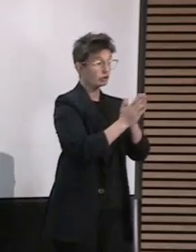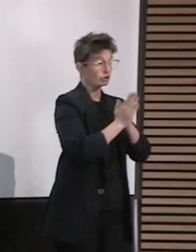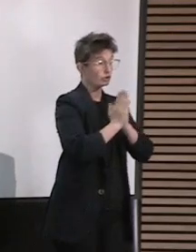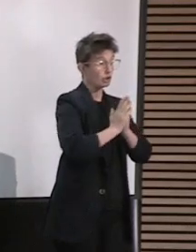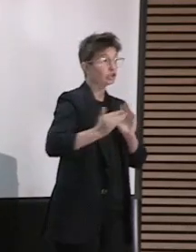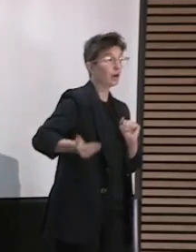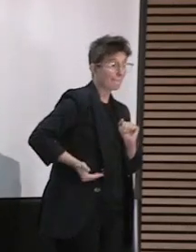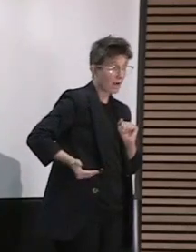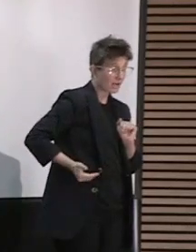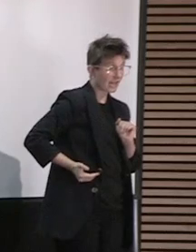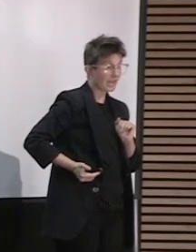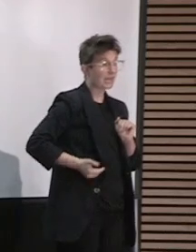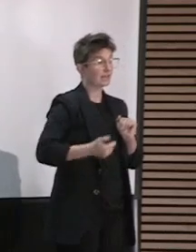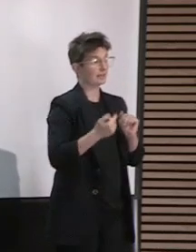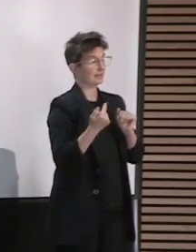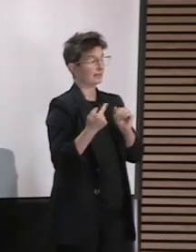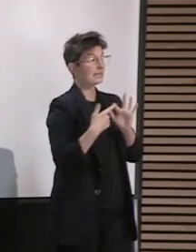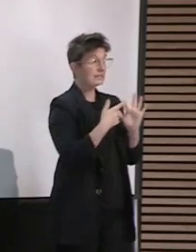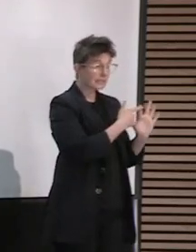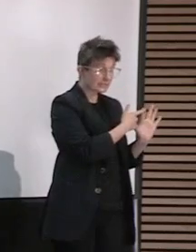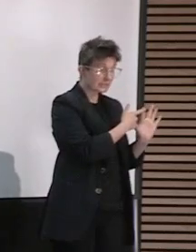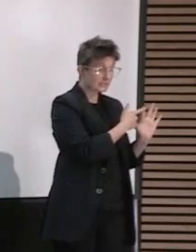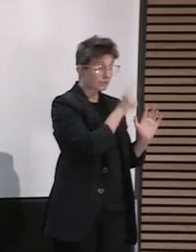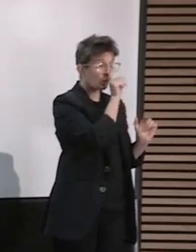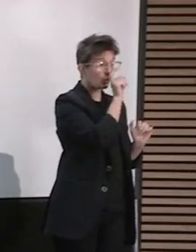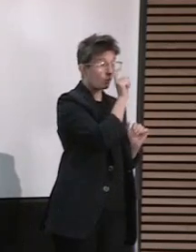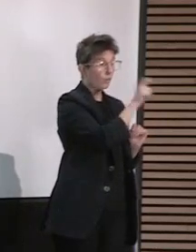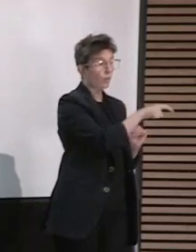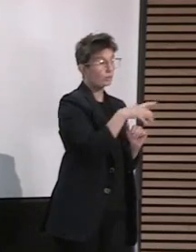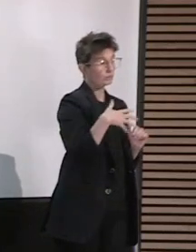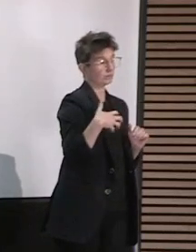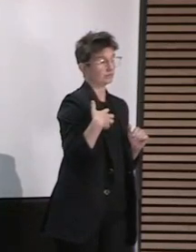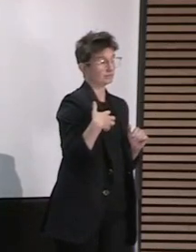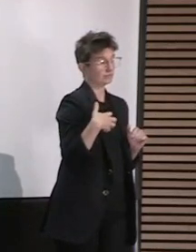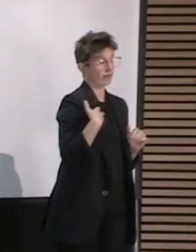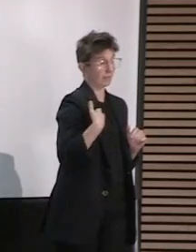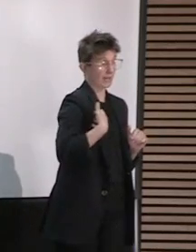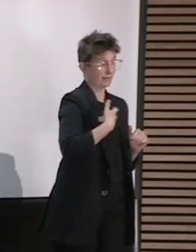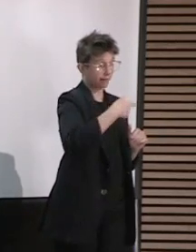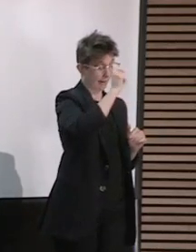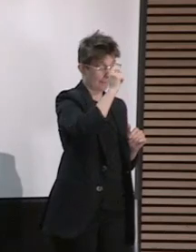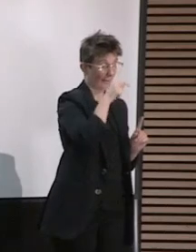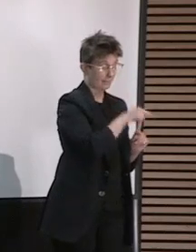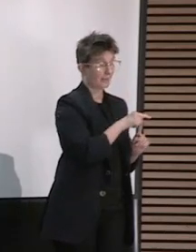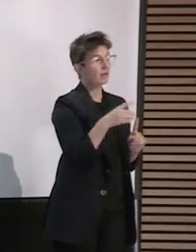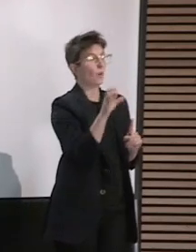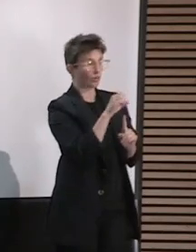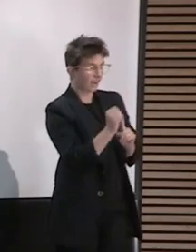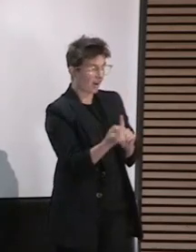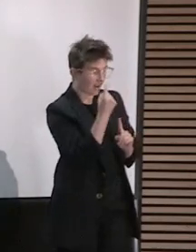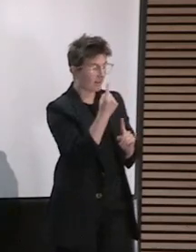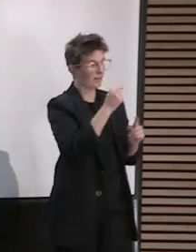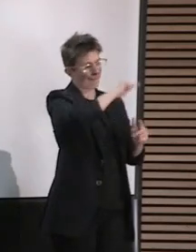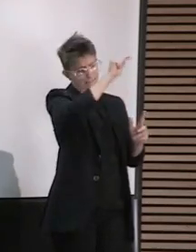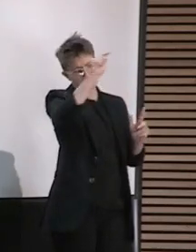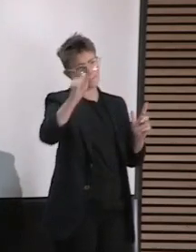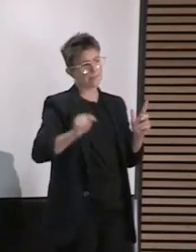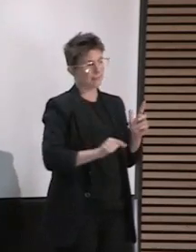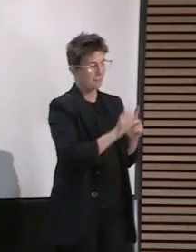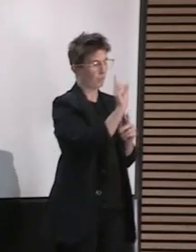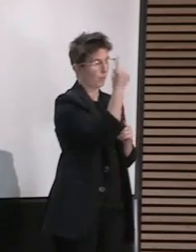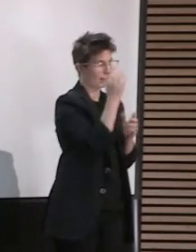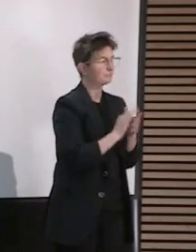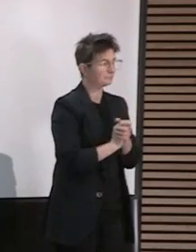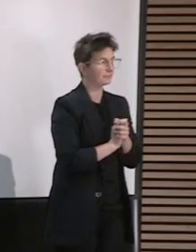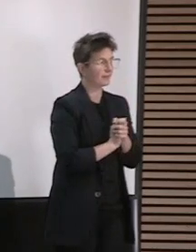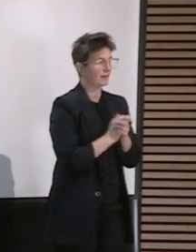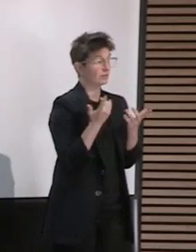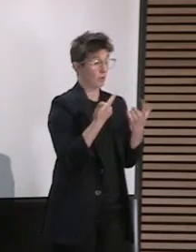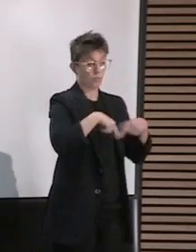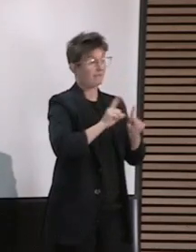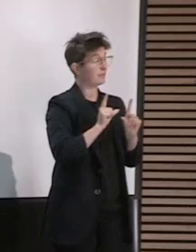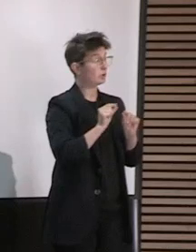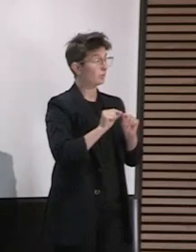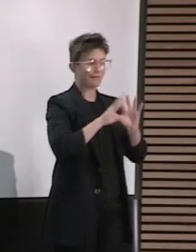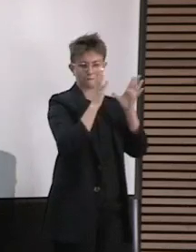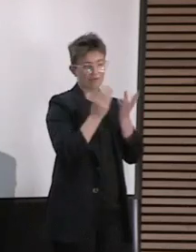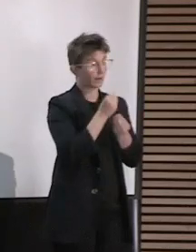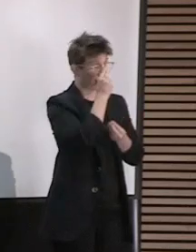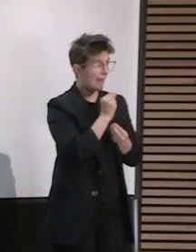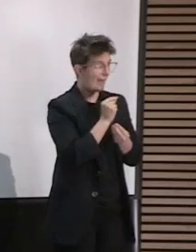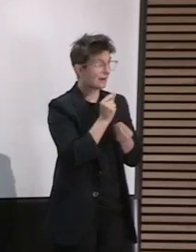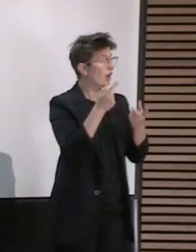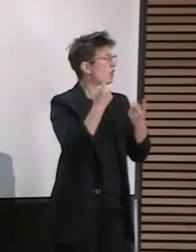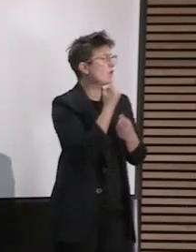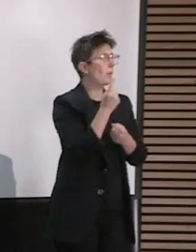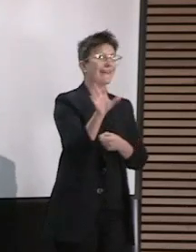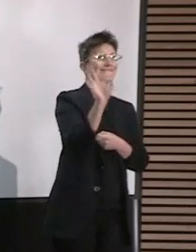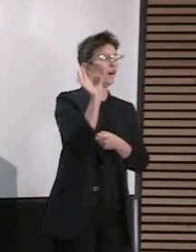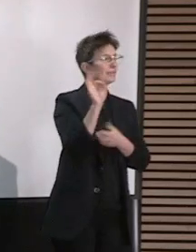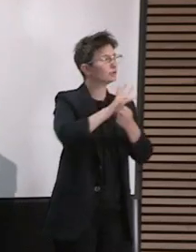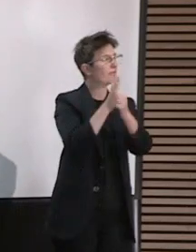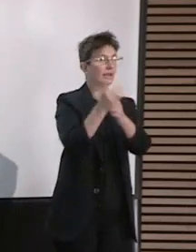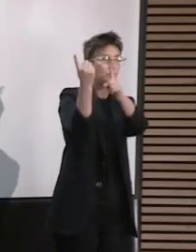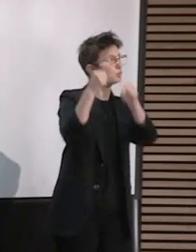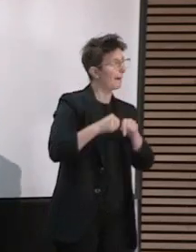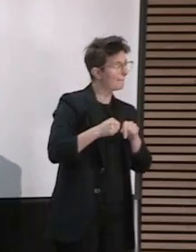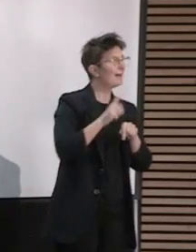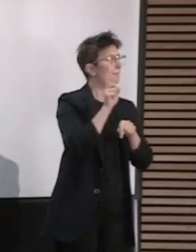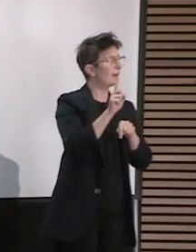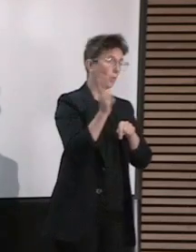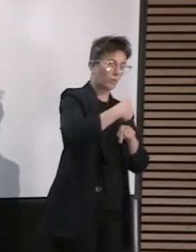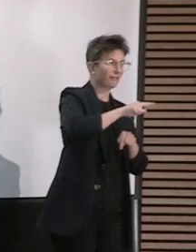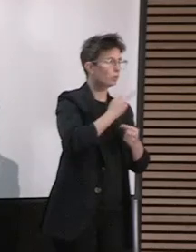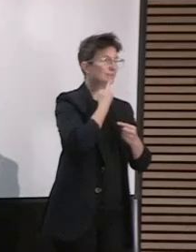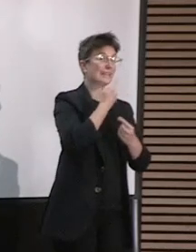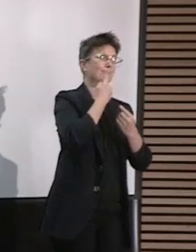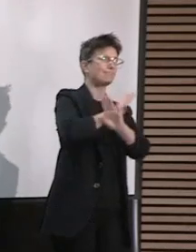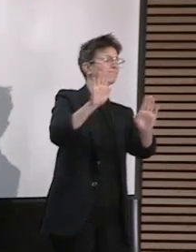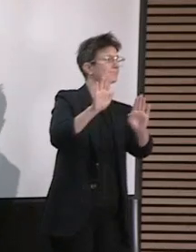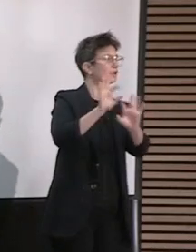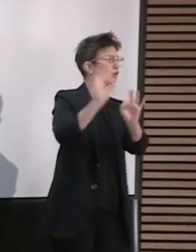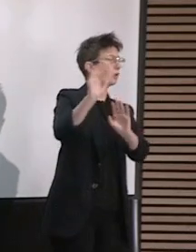Metoriti o Tonga, Randwick. Te